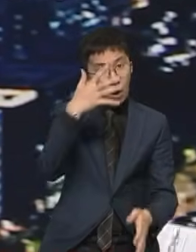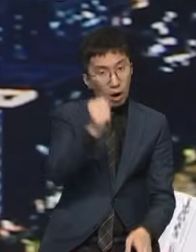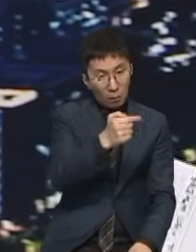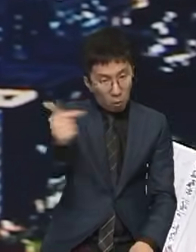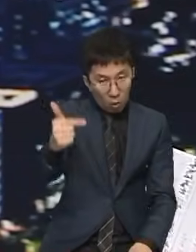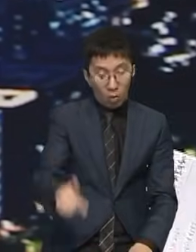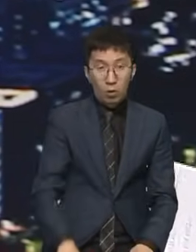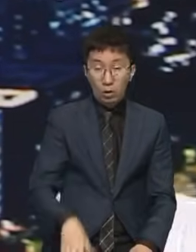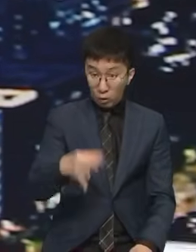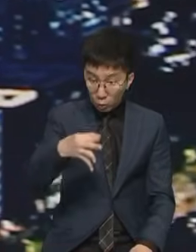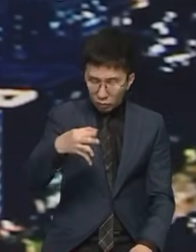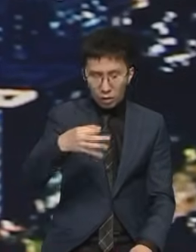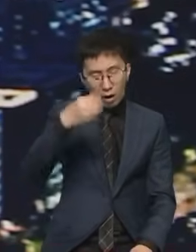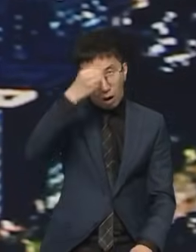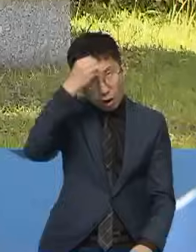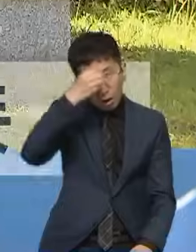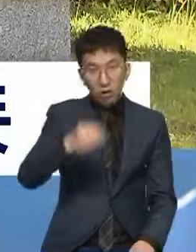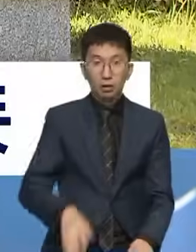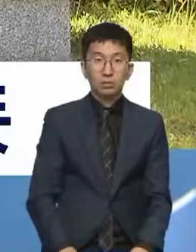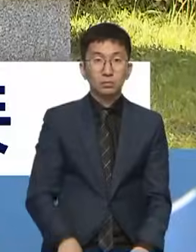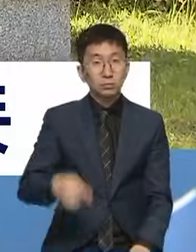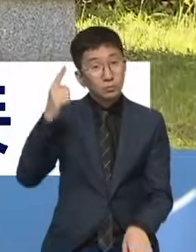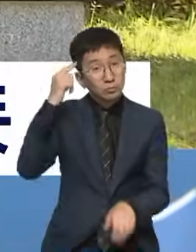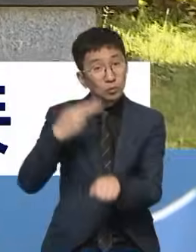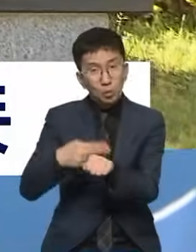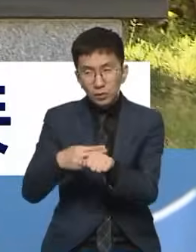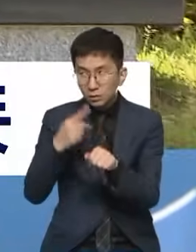금액도 컸습니다. 처음에는 교사들 사이에서 눈치 작전이